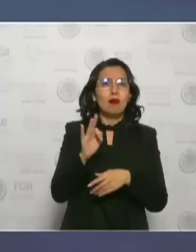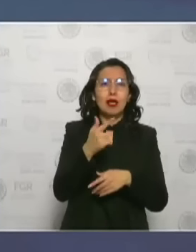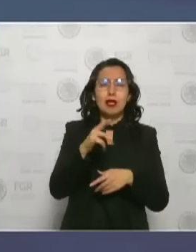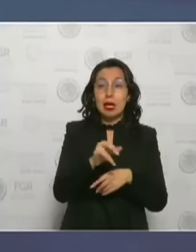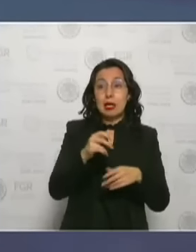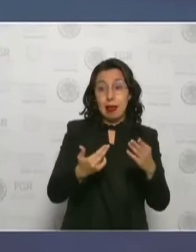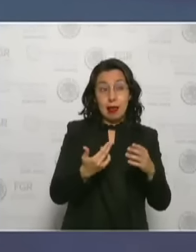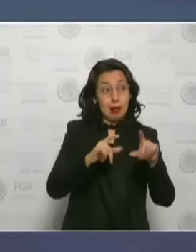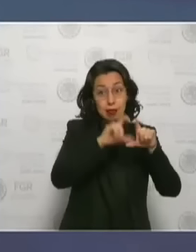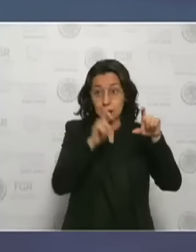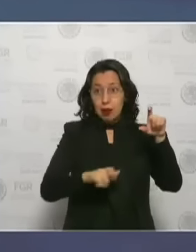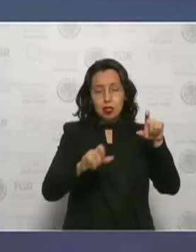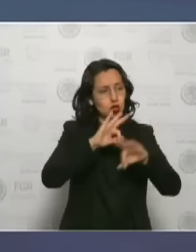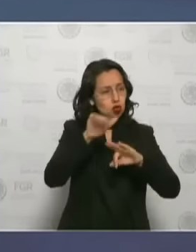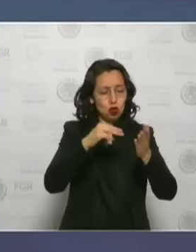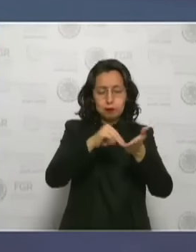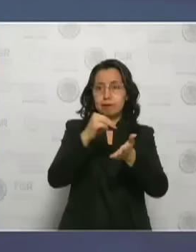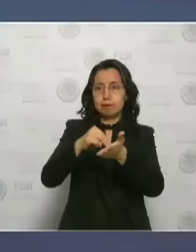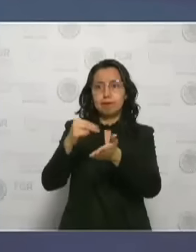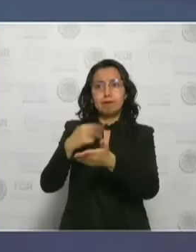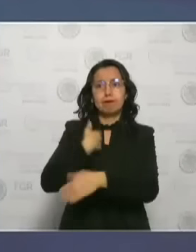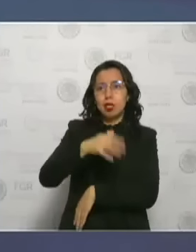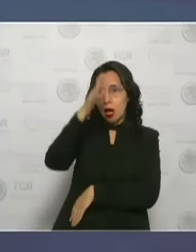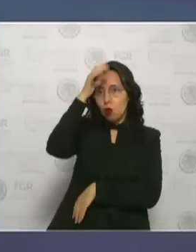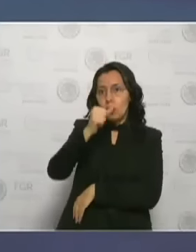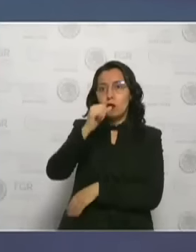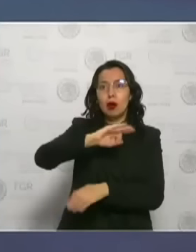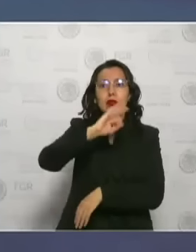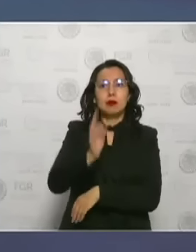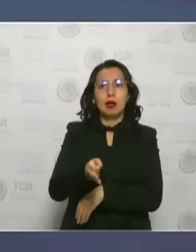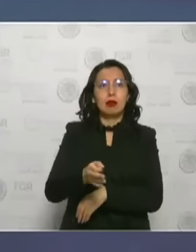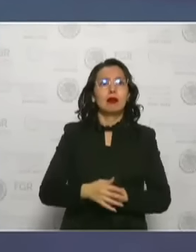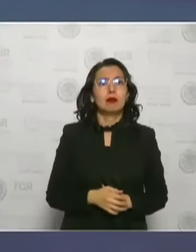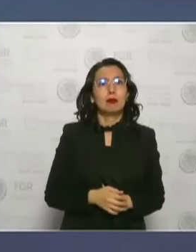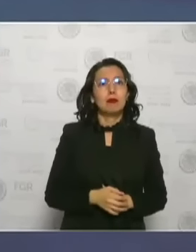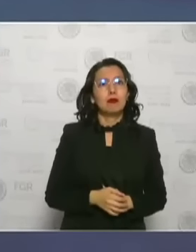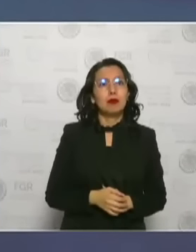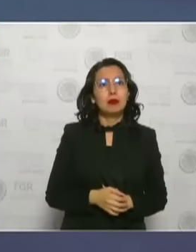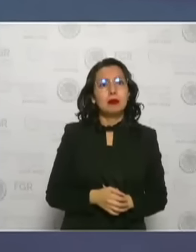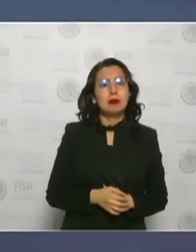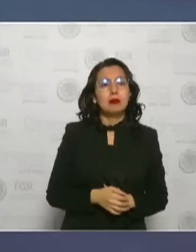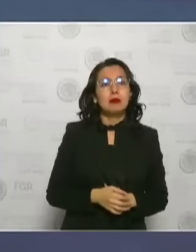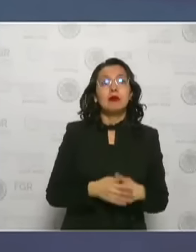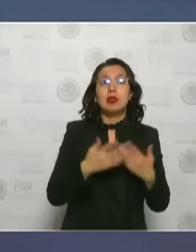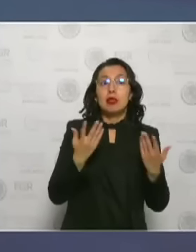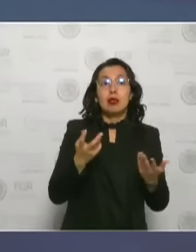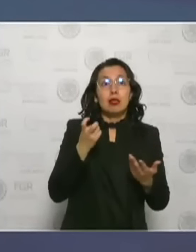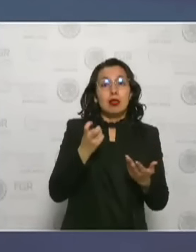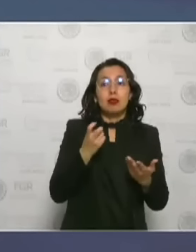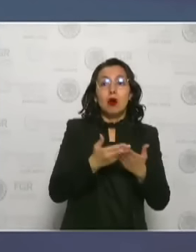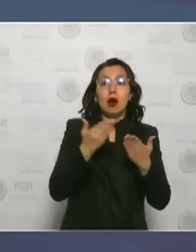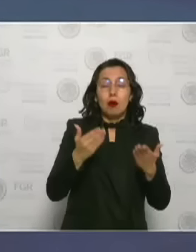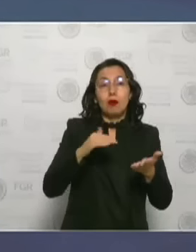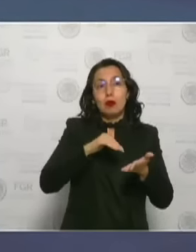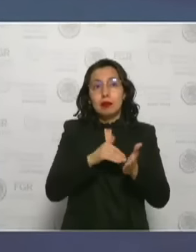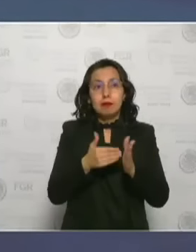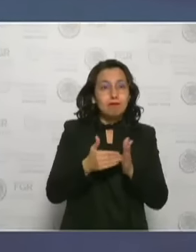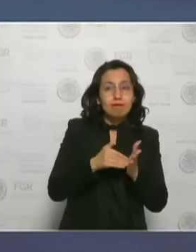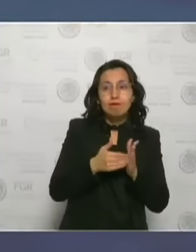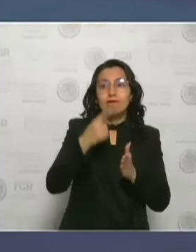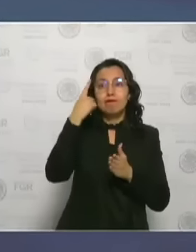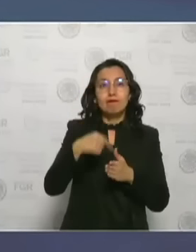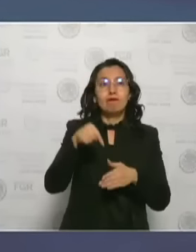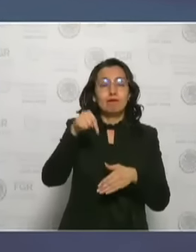nacional. Esta reorganización se desprende de una de una estrategia de fortalecimiento